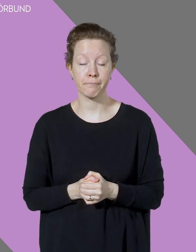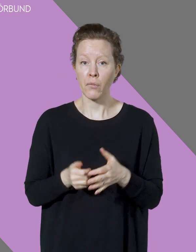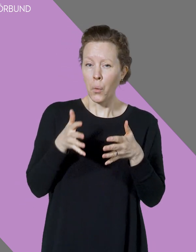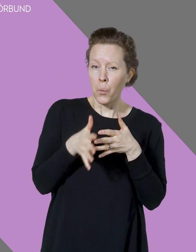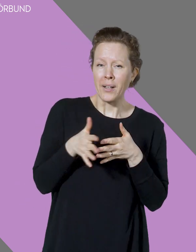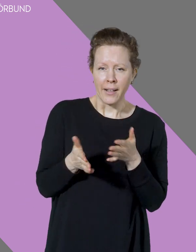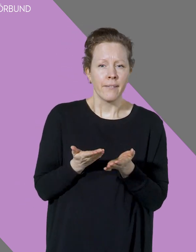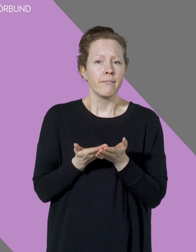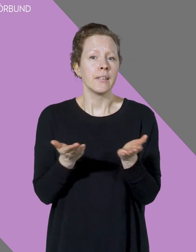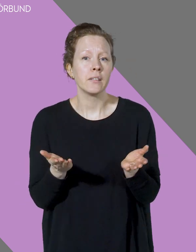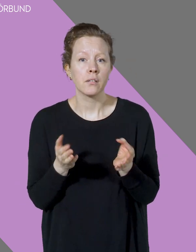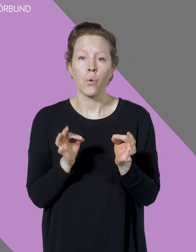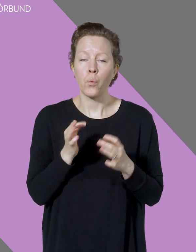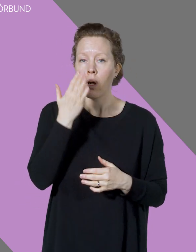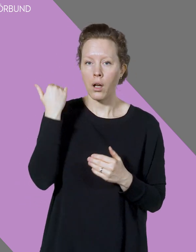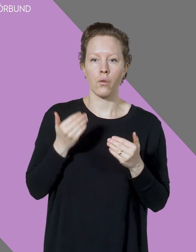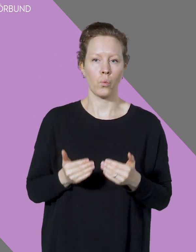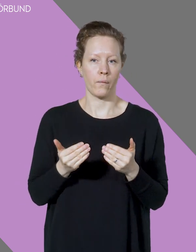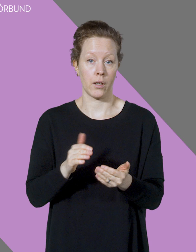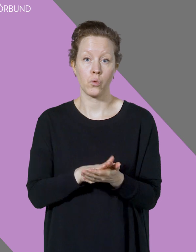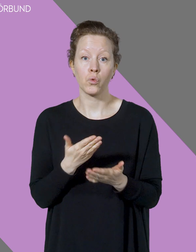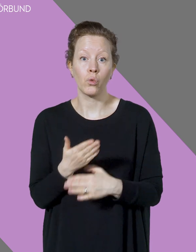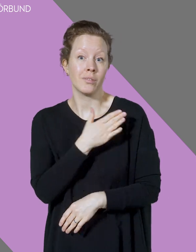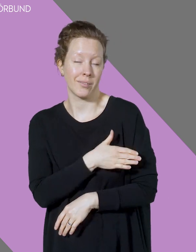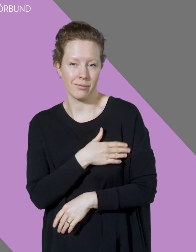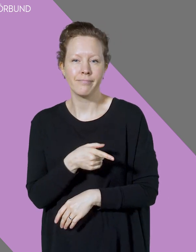Utifrån utredningen kan man utveckla upphandlingen av tolktjänster -